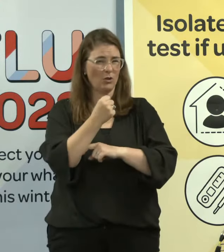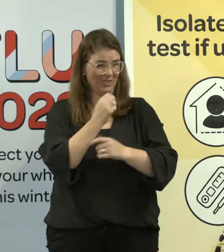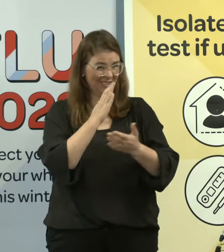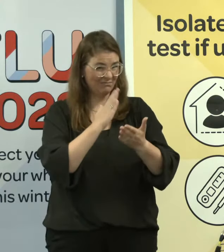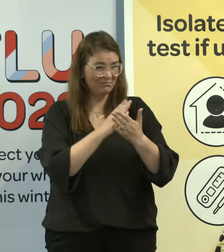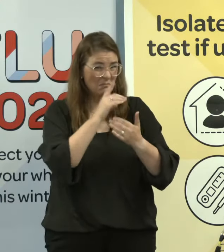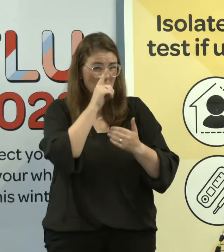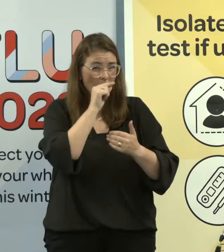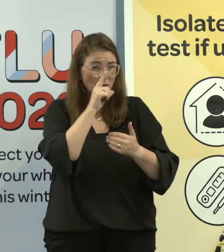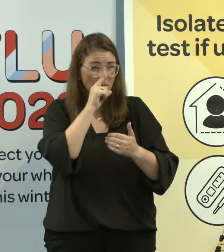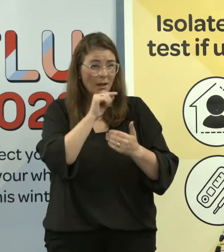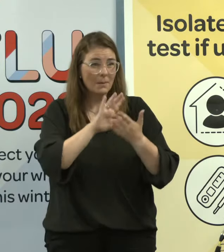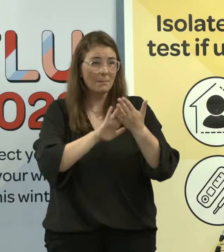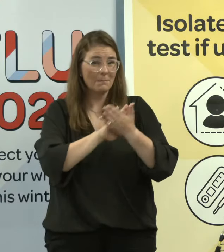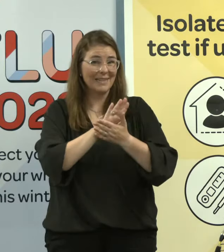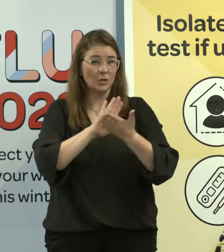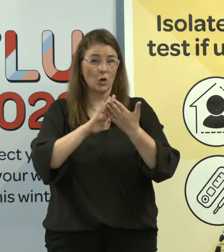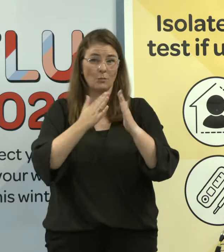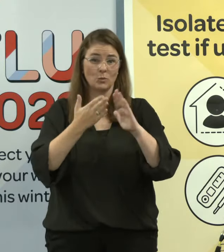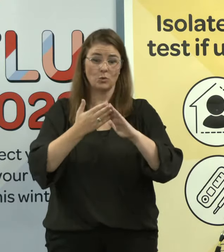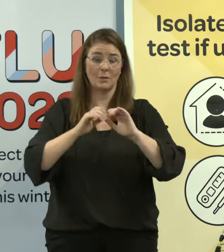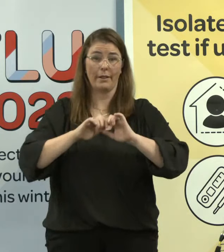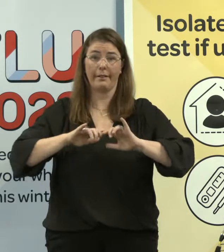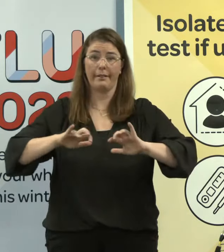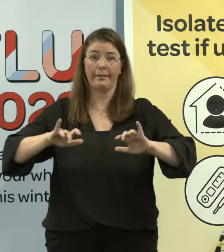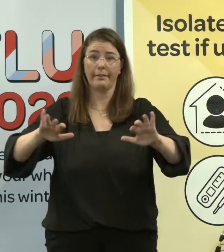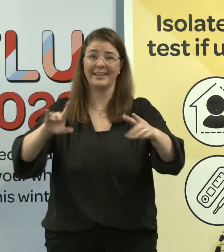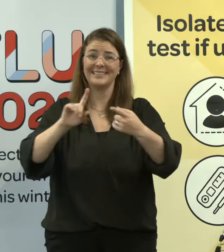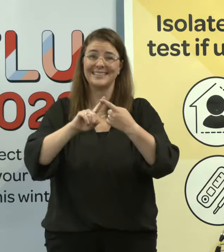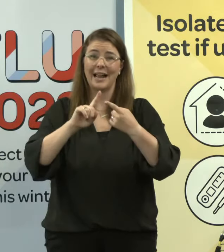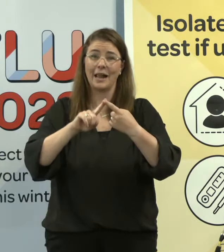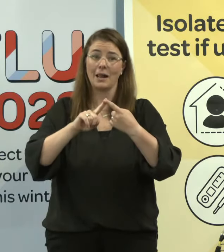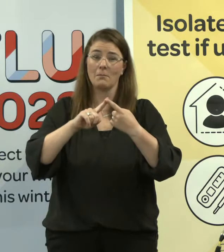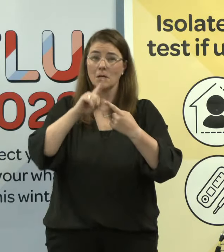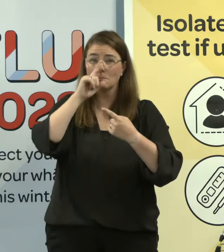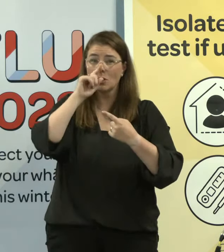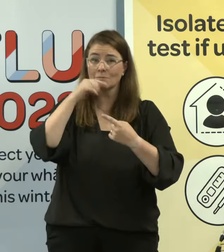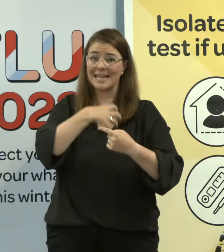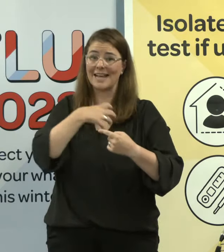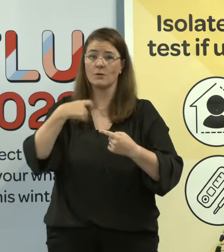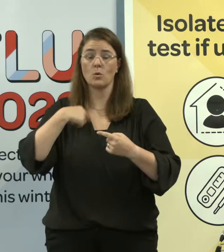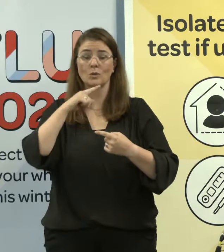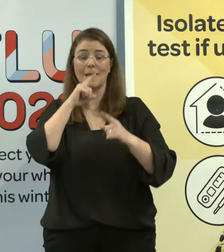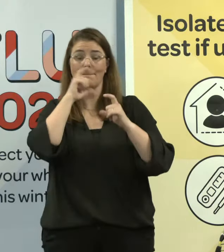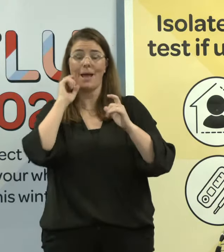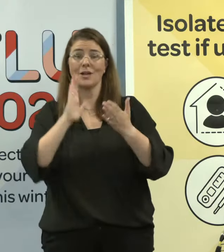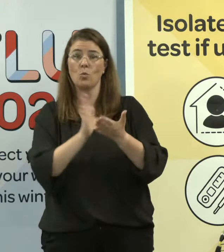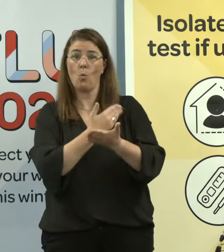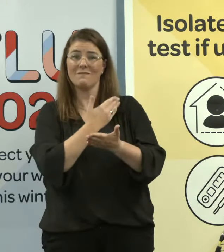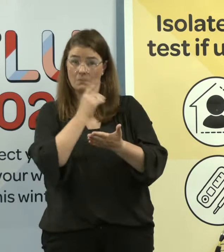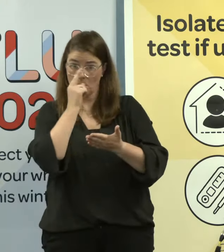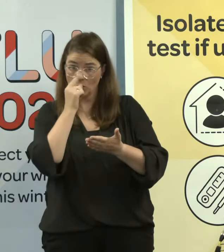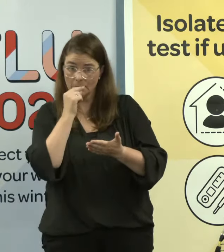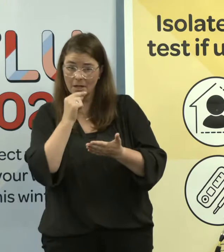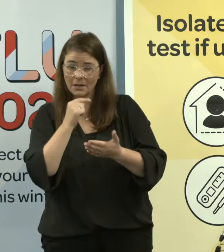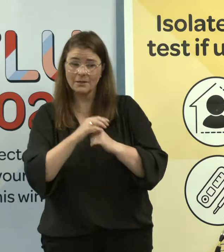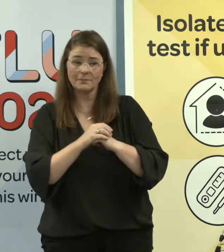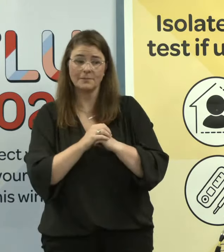mai, ka puta nga keehi Omicron. Mena kei te neke tatou ki te kaakaariki me te whakaritenga